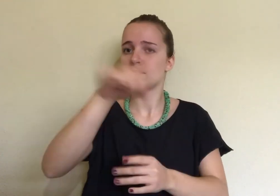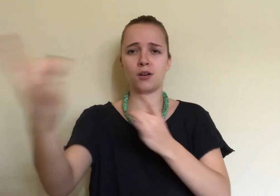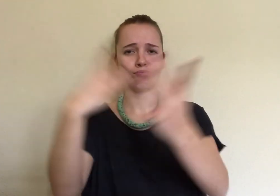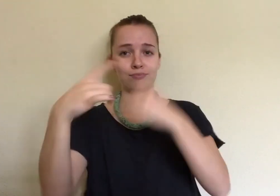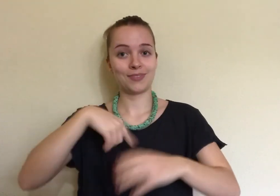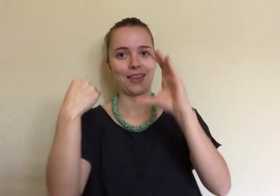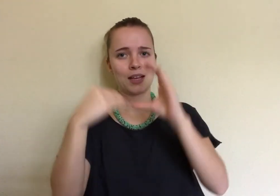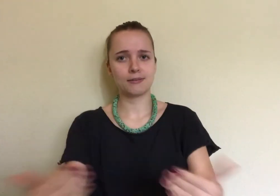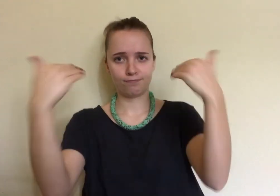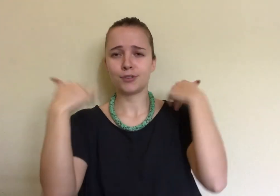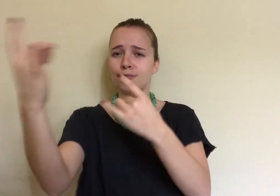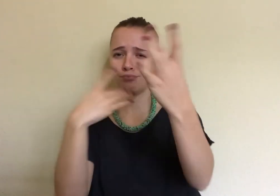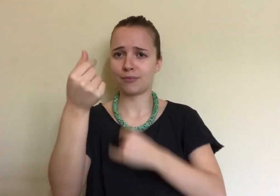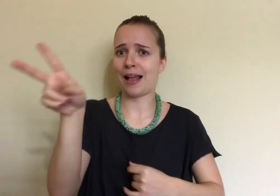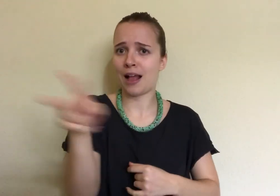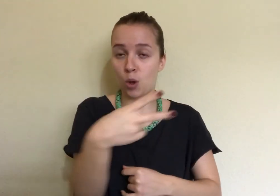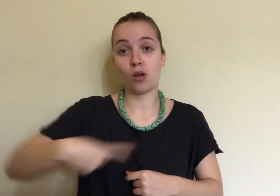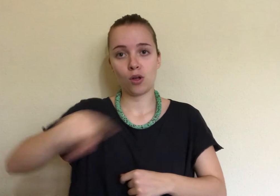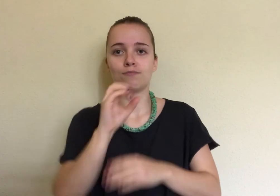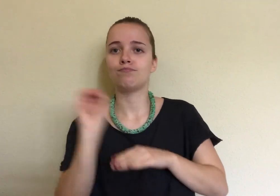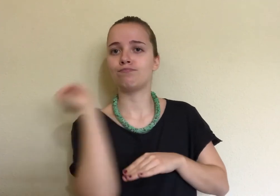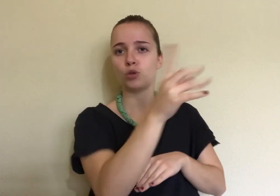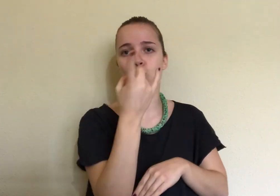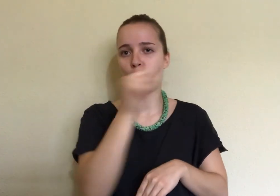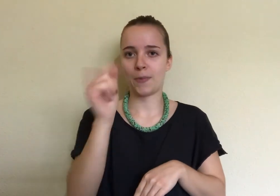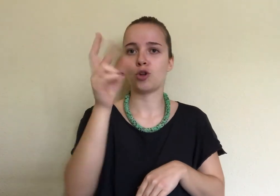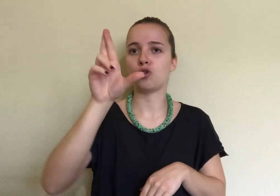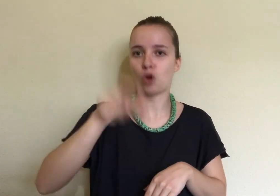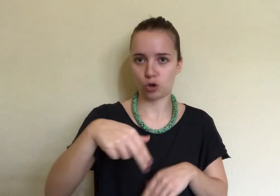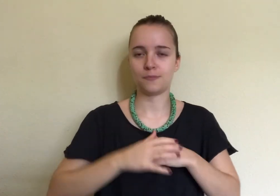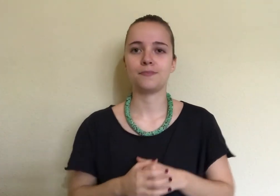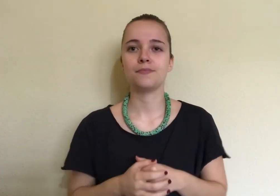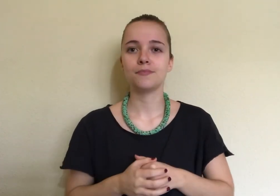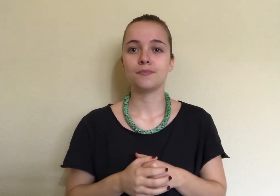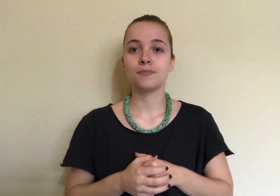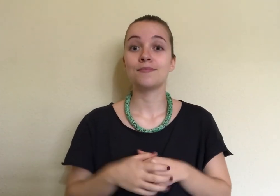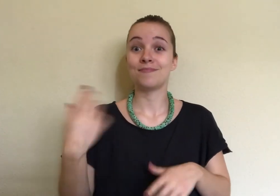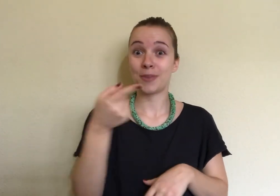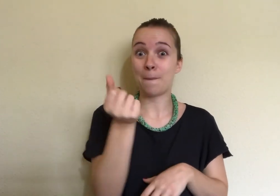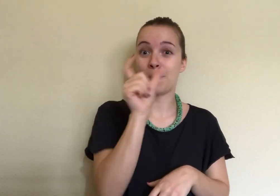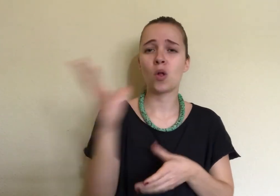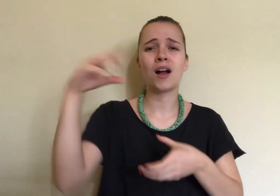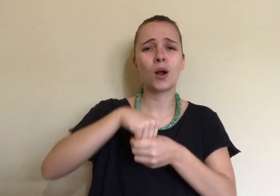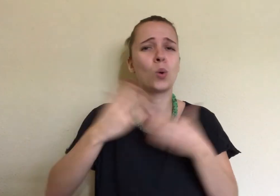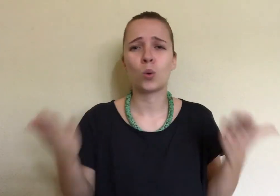Por tanto nos encargaremos de los trámites y reunir la cuota de inscripción. ¿Qué incluye el precio?